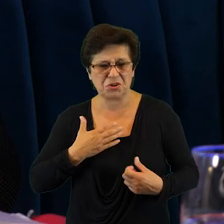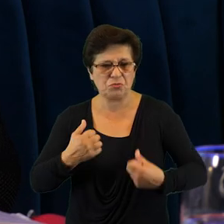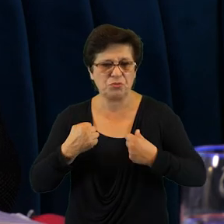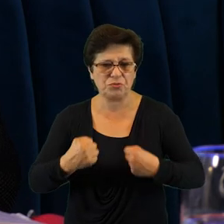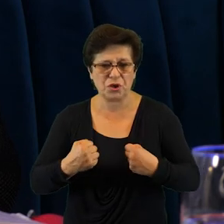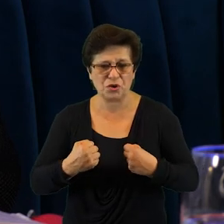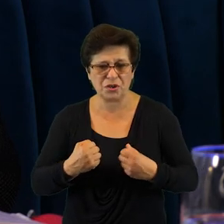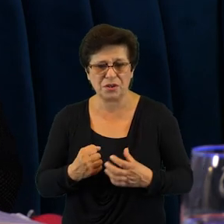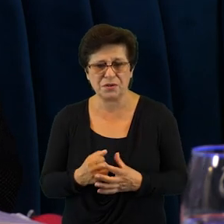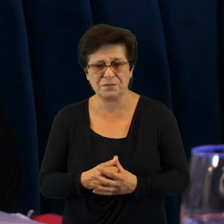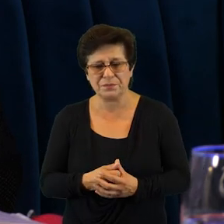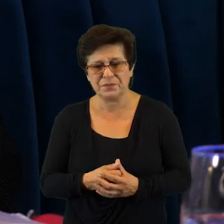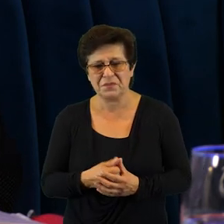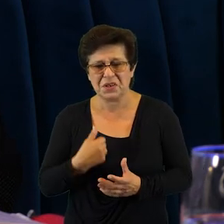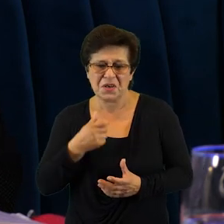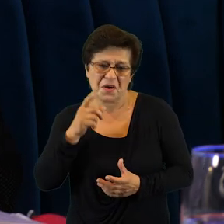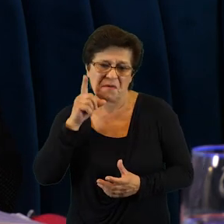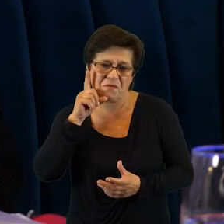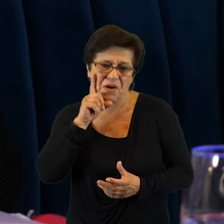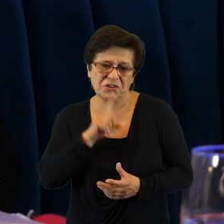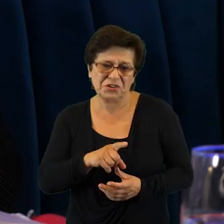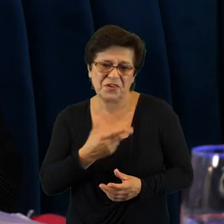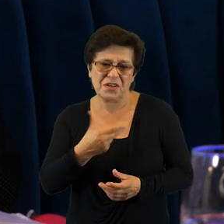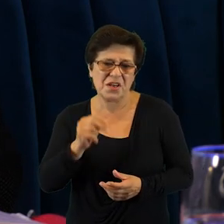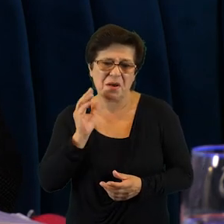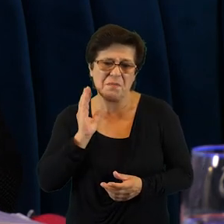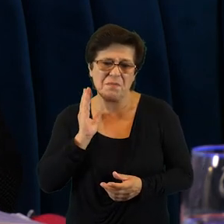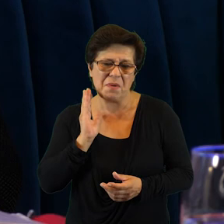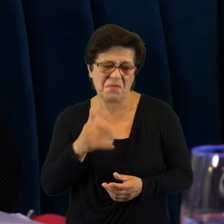że właściwie nie będą wymagali od niego